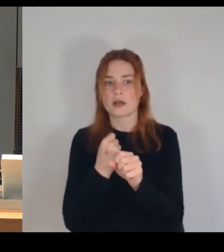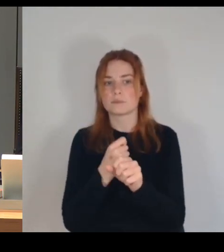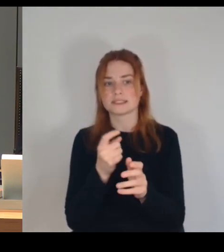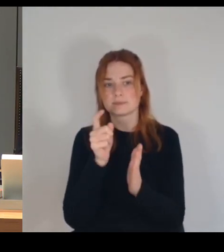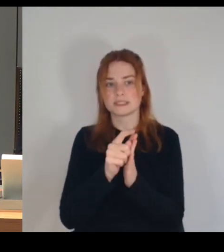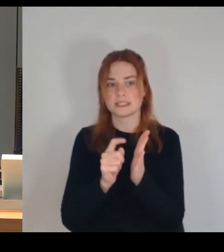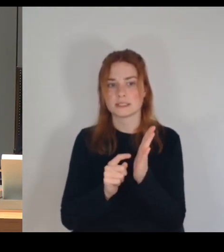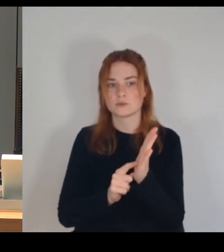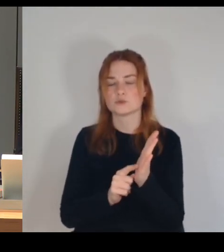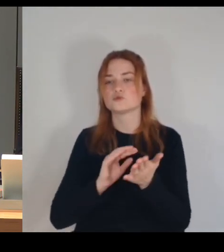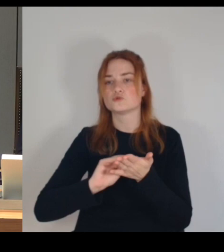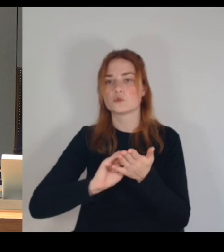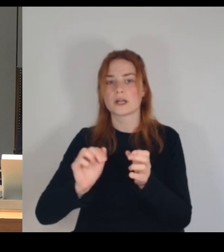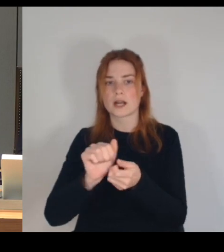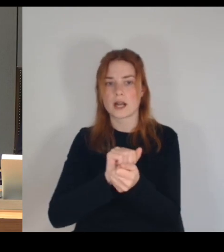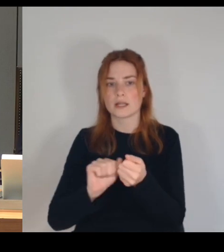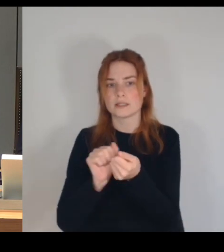Kollege Waldholio steht schon bereit. Bitte schön.